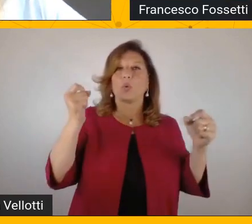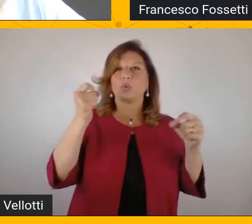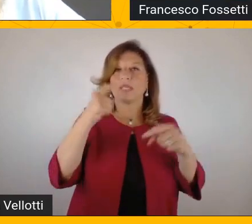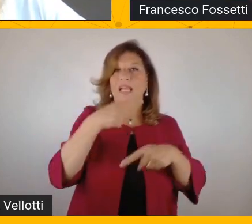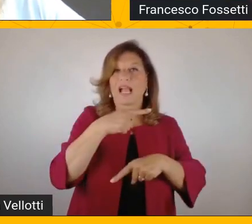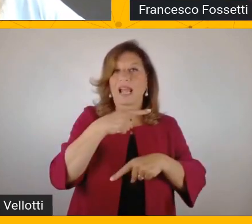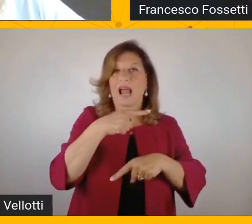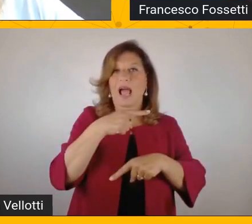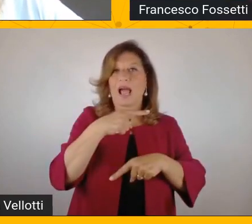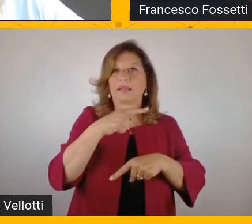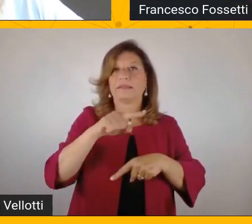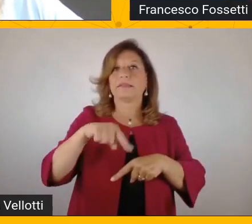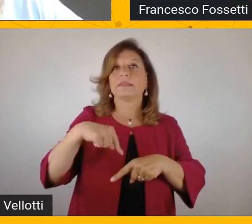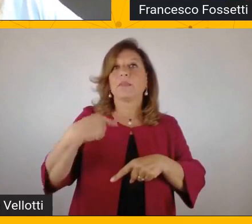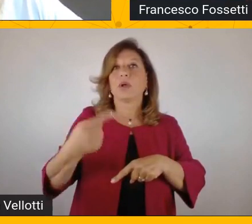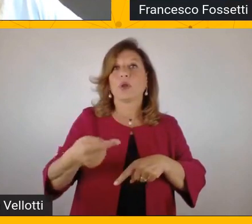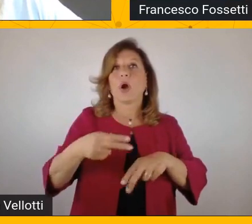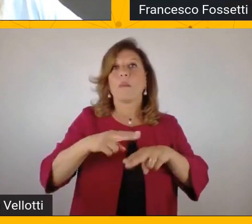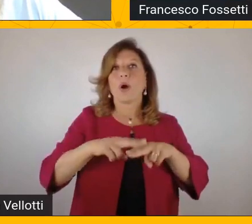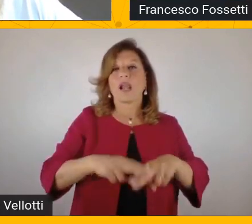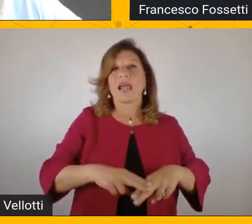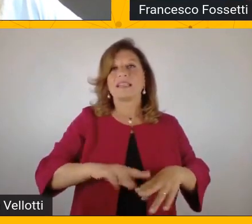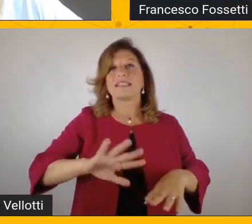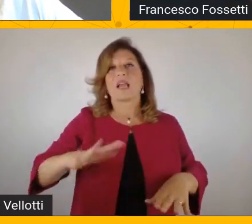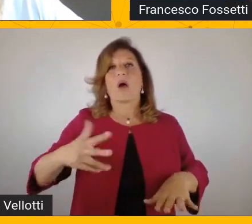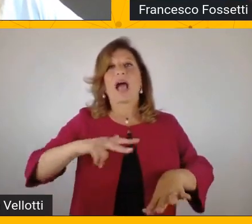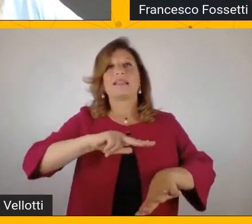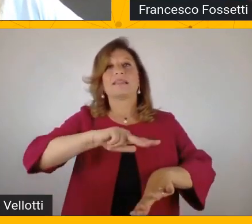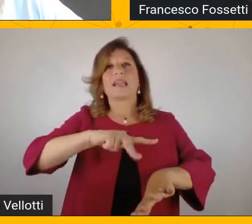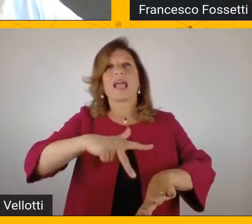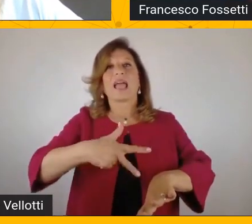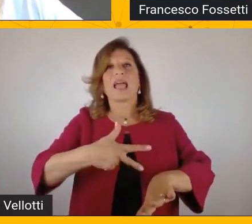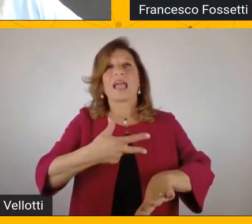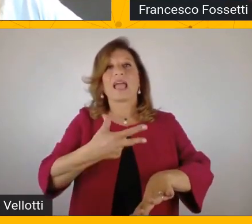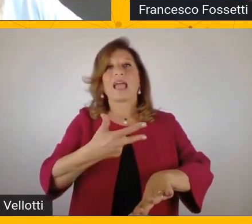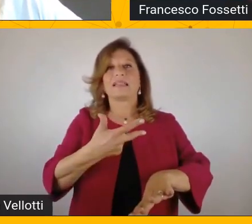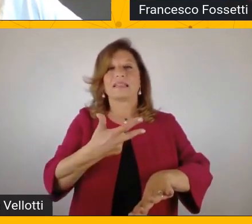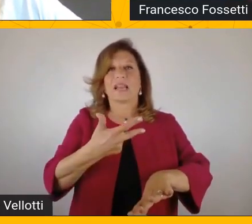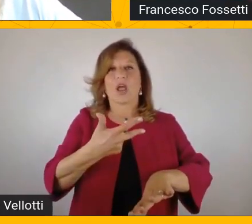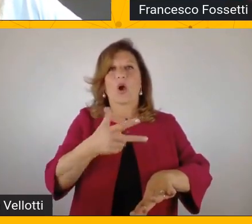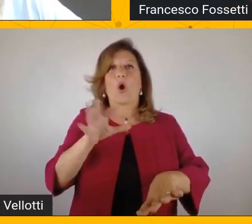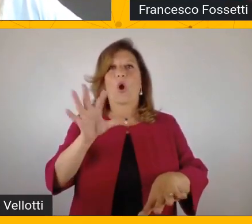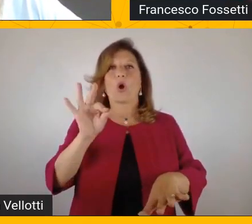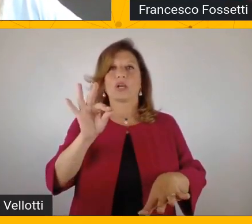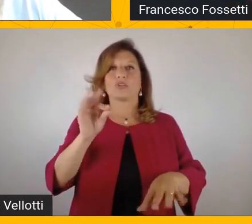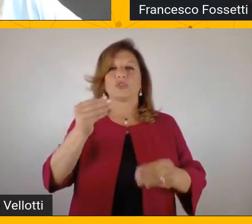contenuti gratuitamente e poi ne restano altre tre ore e